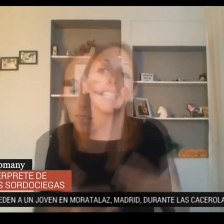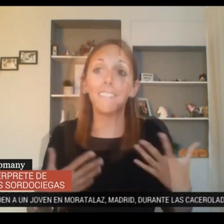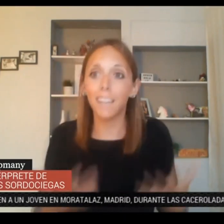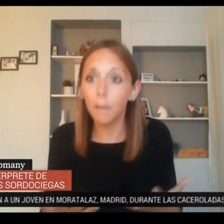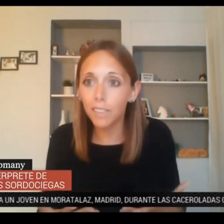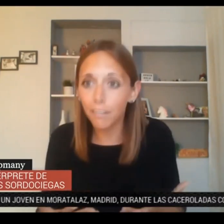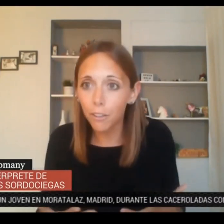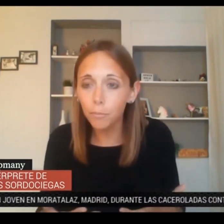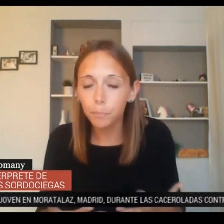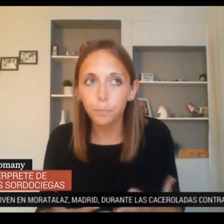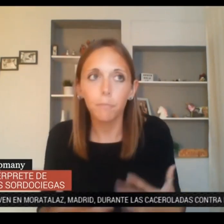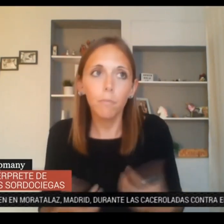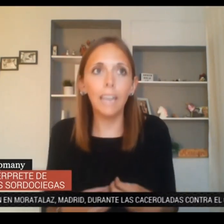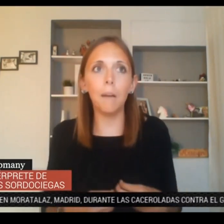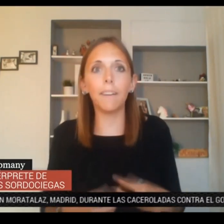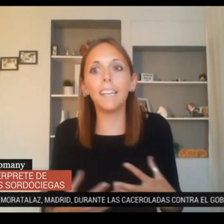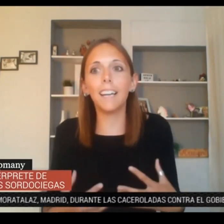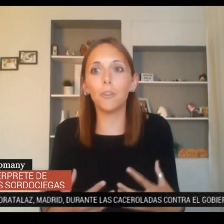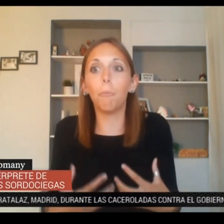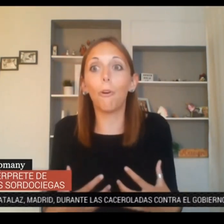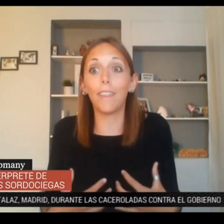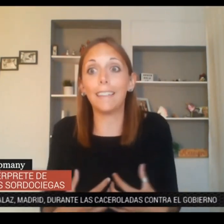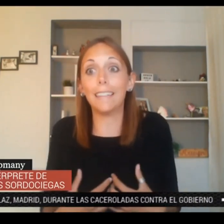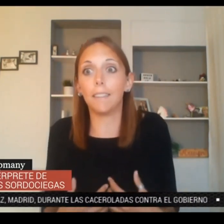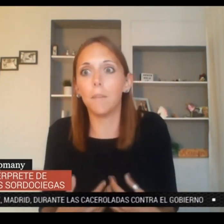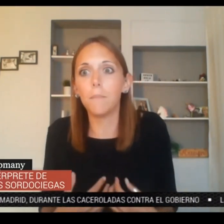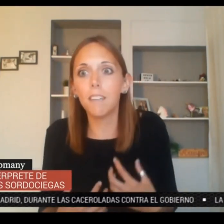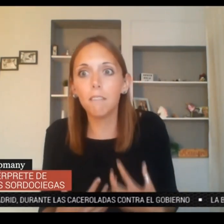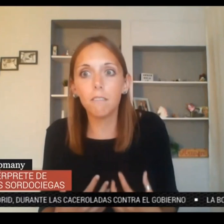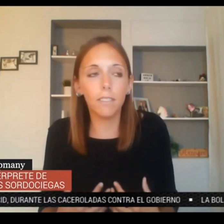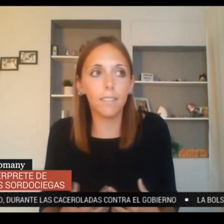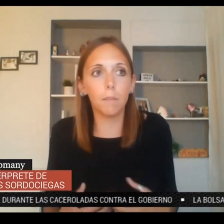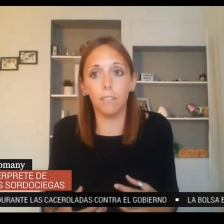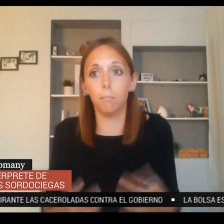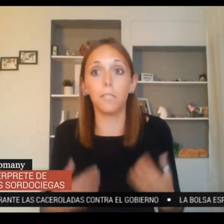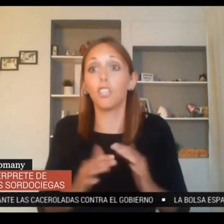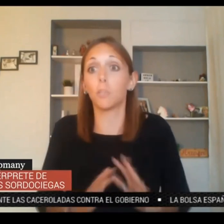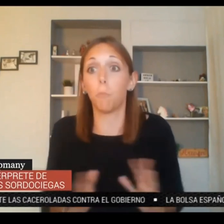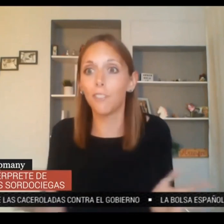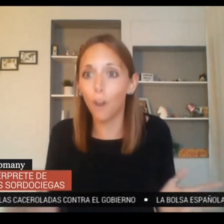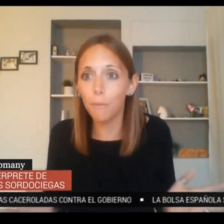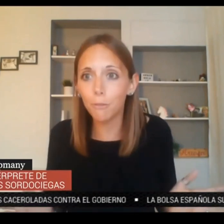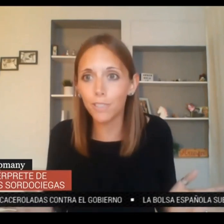Entré en la habitación. La verdad es que claro, un poco de miedo, me estoy exponiendo al virus